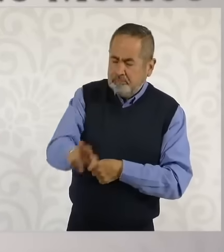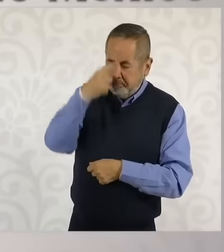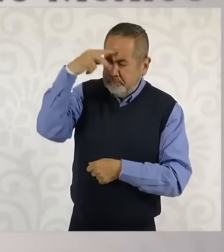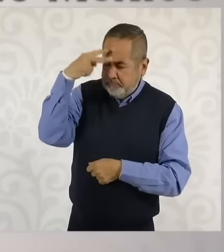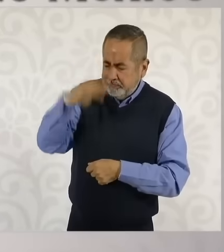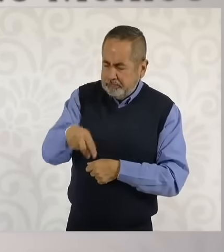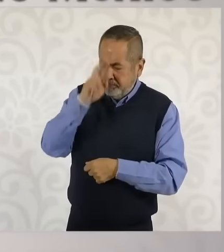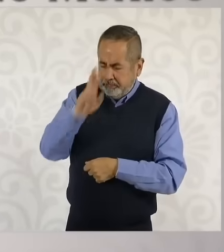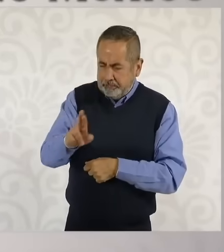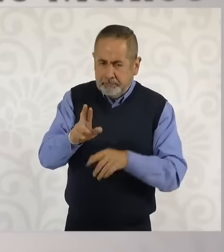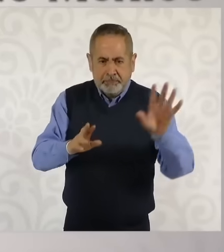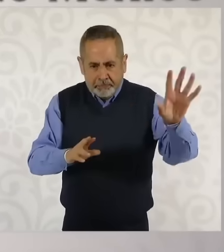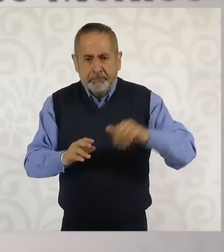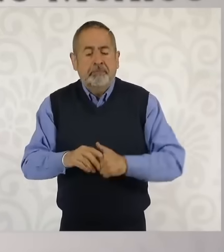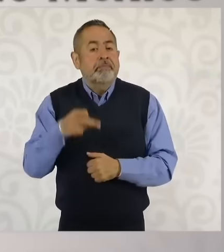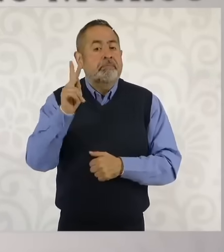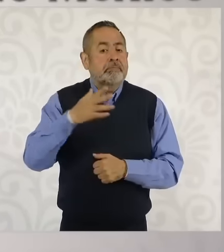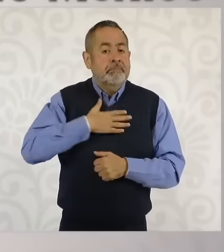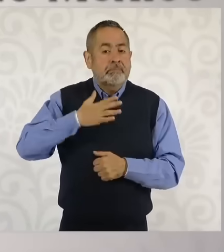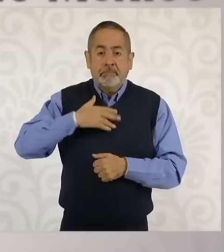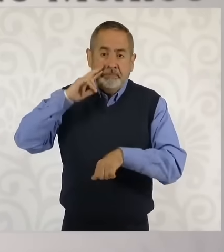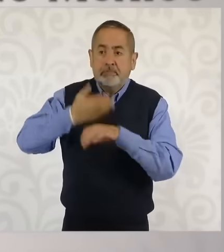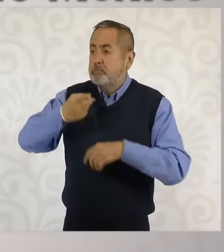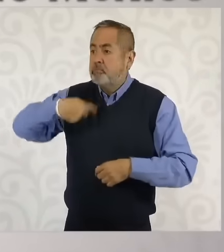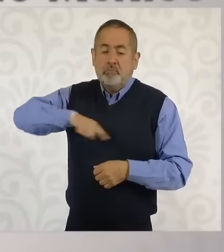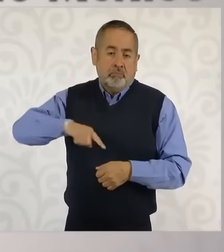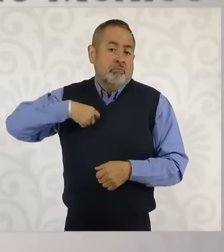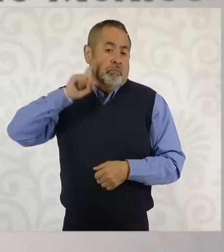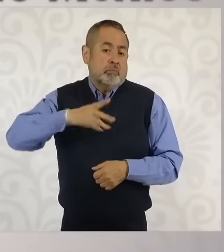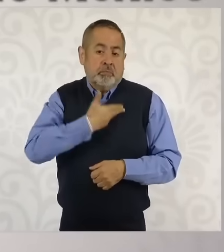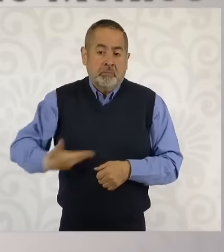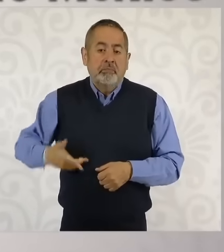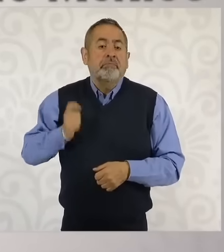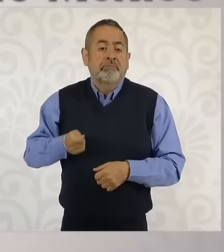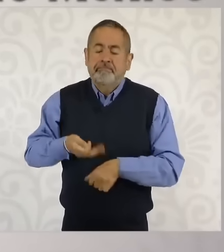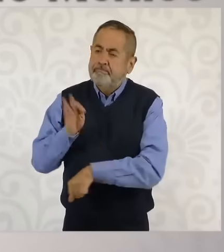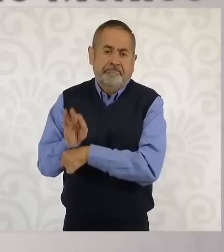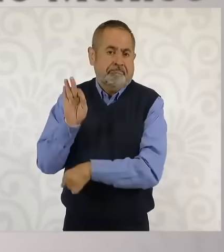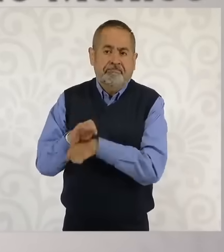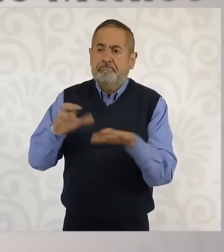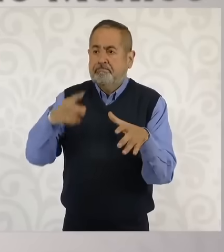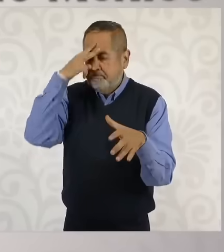pero nuestra mi tarea fundamental como presidente es proteger al pueblo de México y a nuestra nación